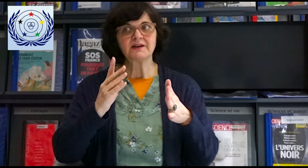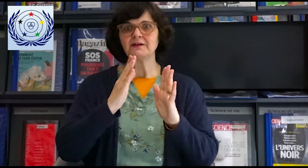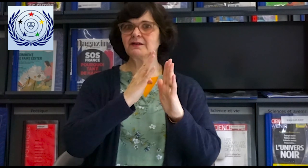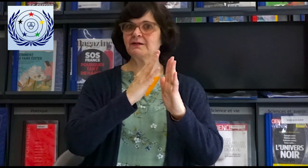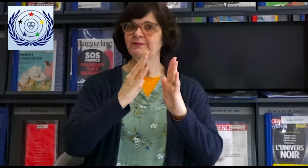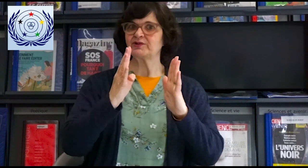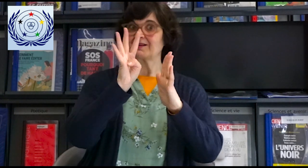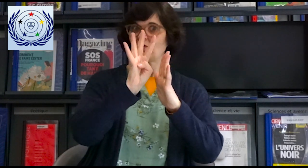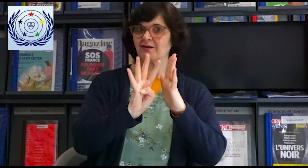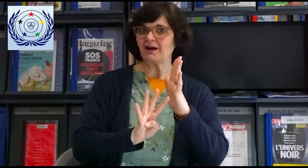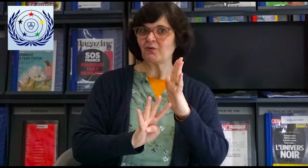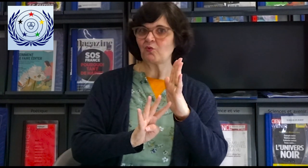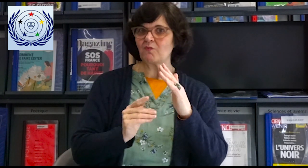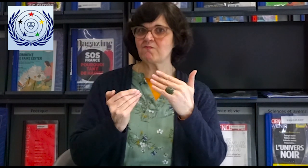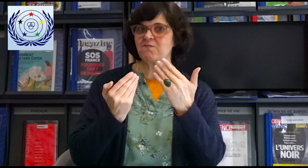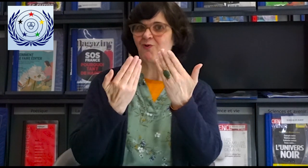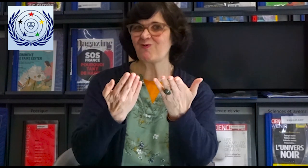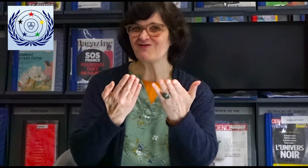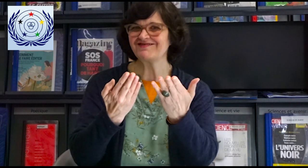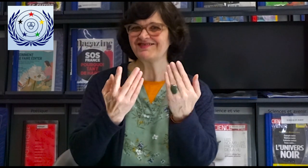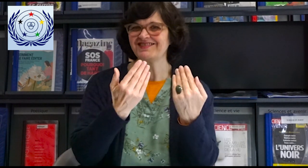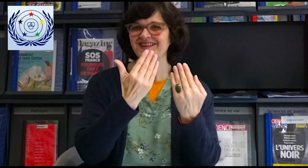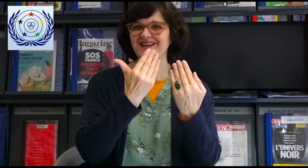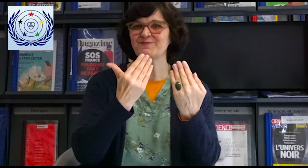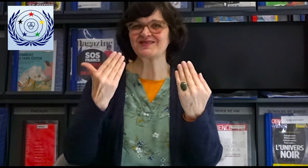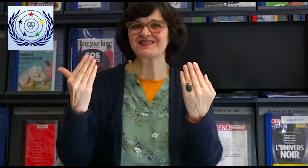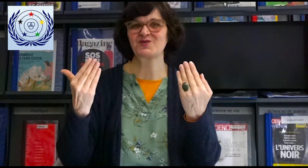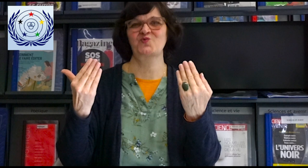la bibliothèque André Malraux vous propose aussi une exposition...